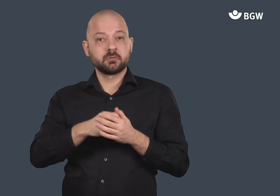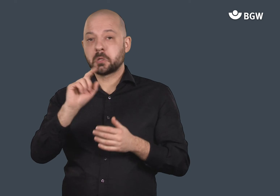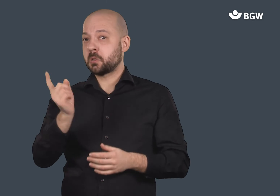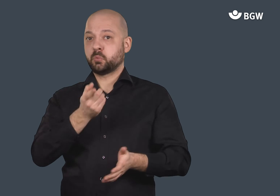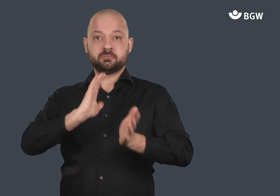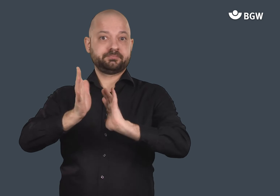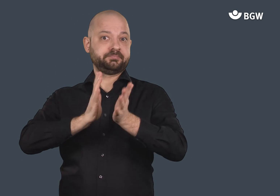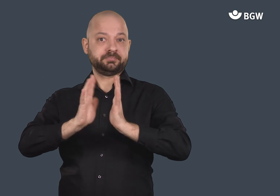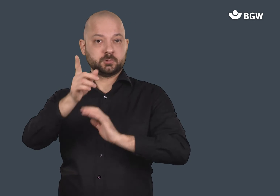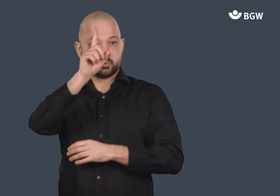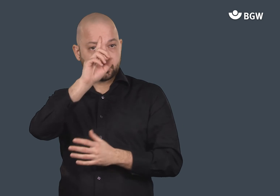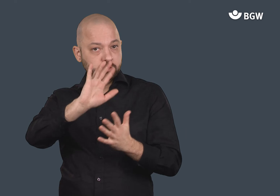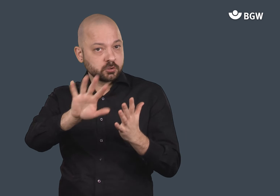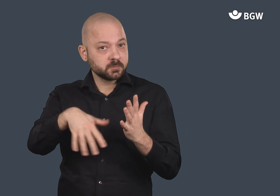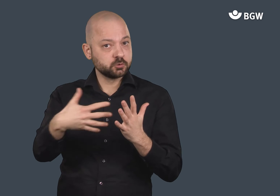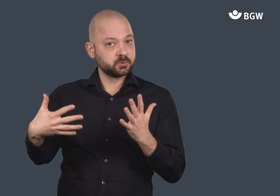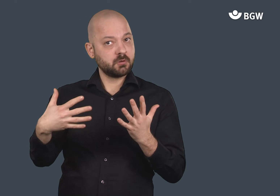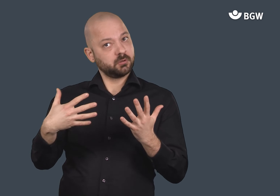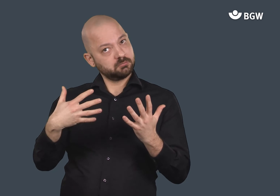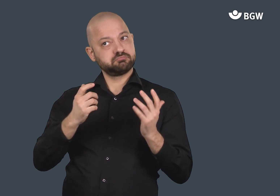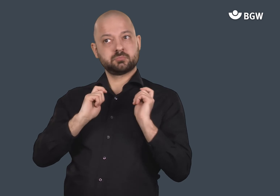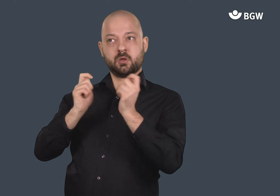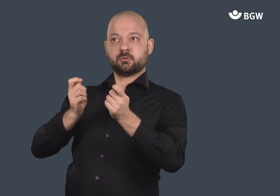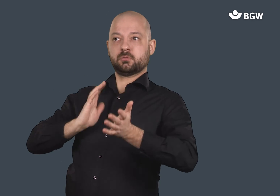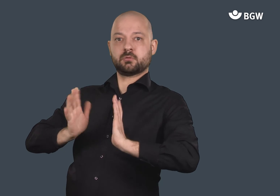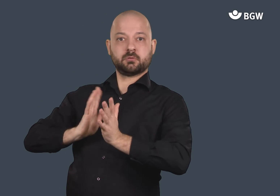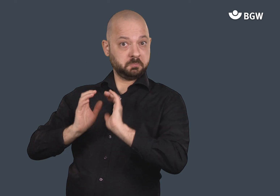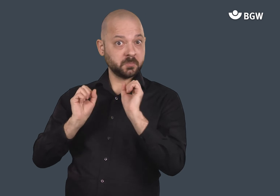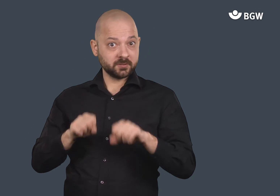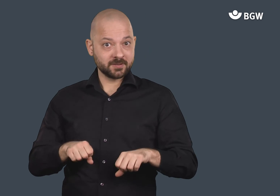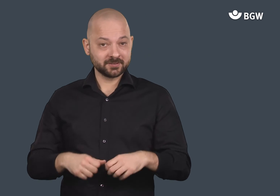oder in Deutscher Gebärdensprache stellen.